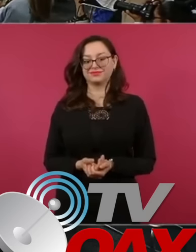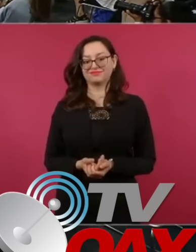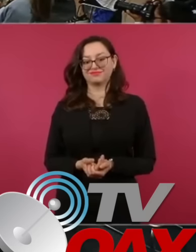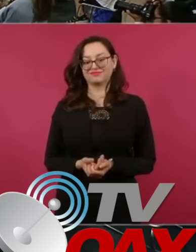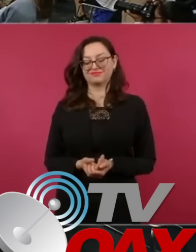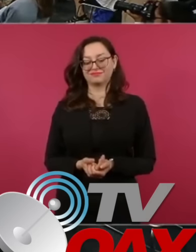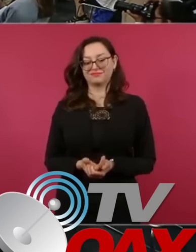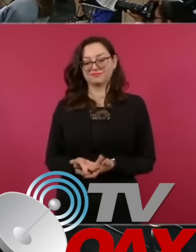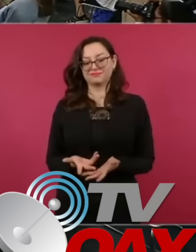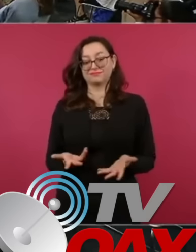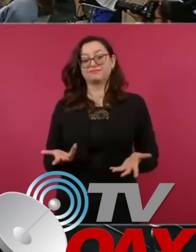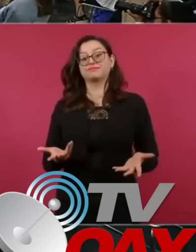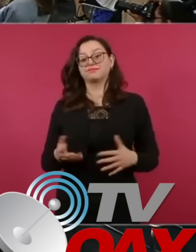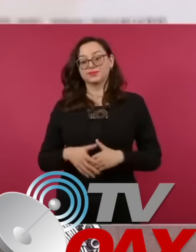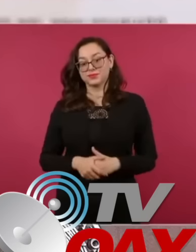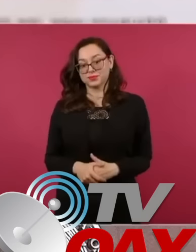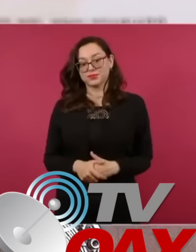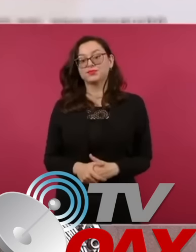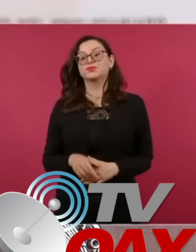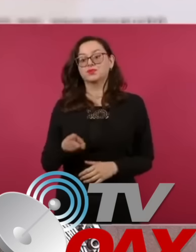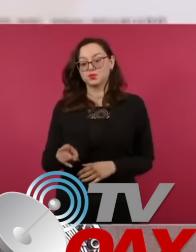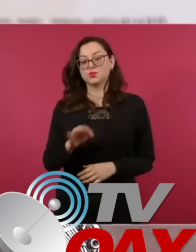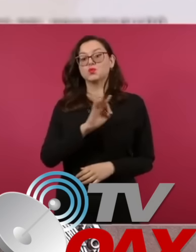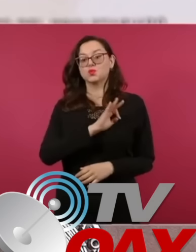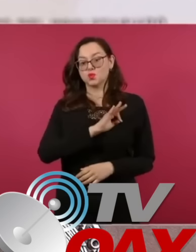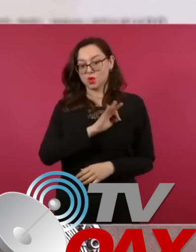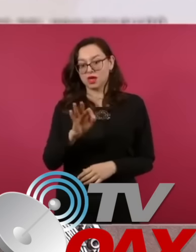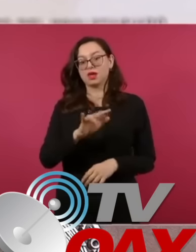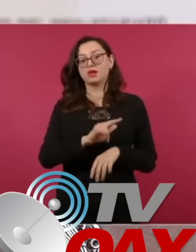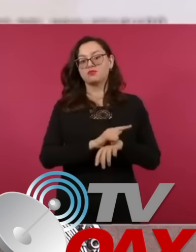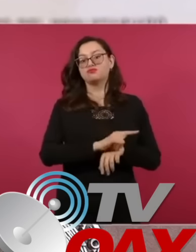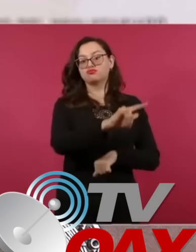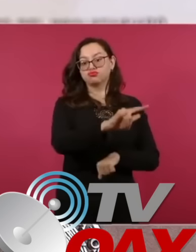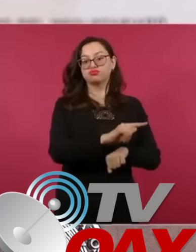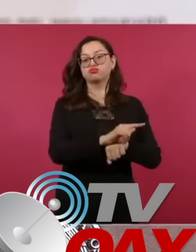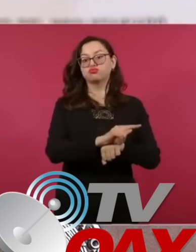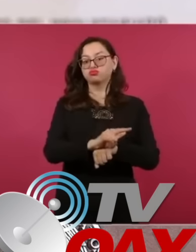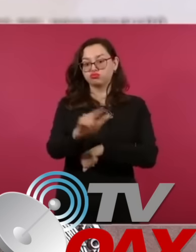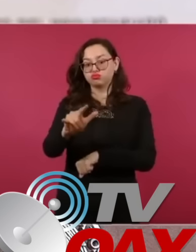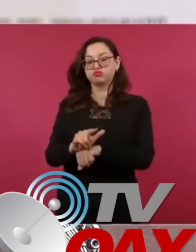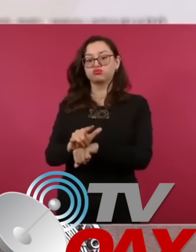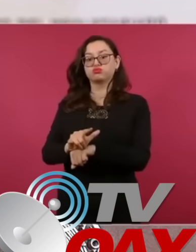Sí eso va a ser posible teniendo las aeronaves más rutas nacionales y también las internacionales que